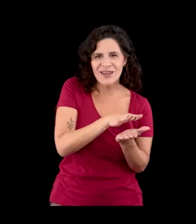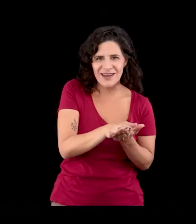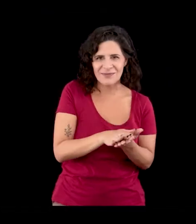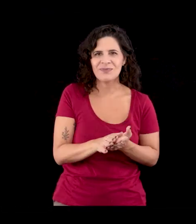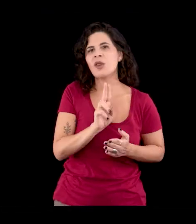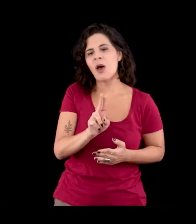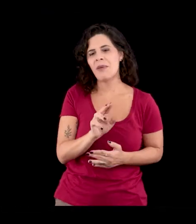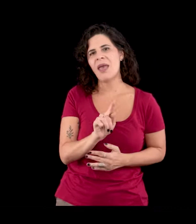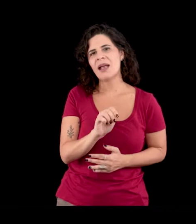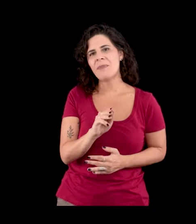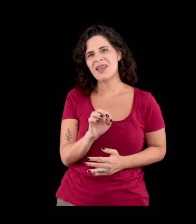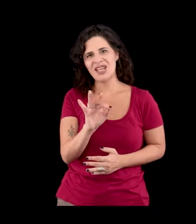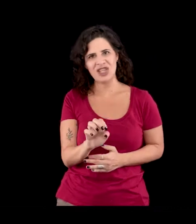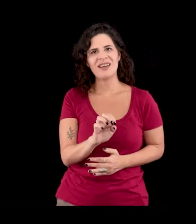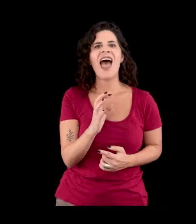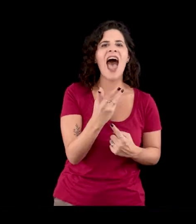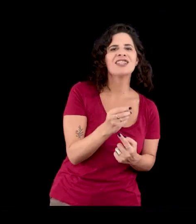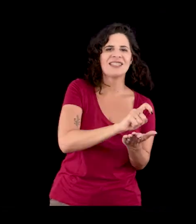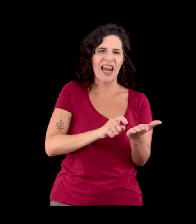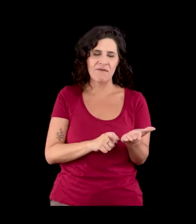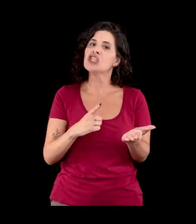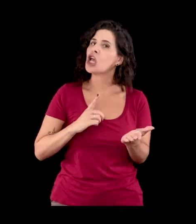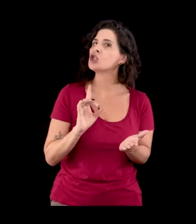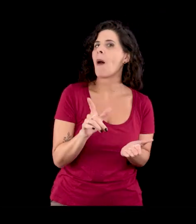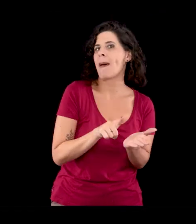Gabinete de Artes Gráficas. E ali a gente só trabalhava com papel,